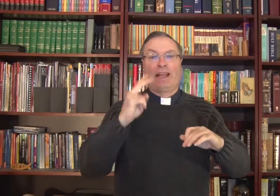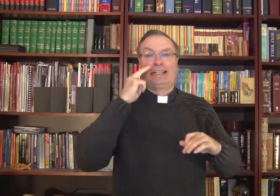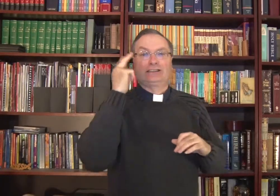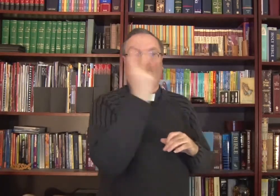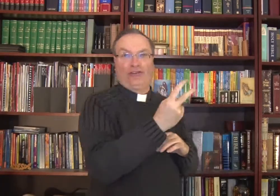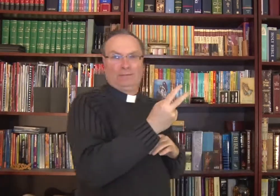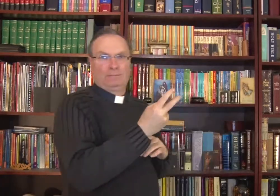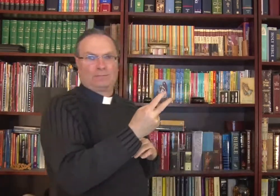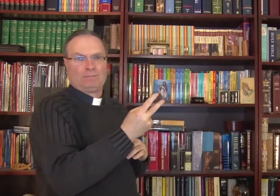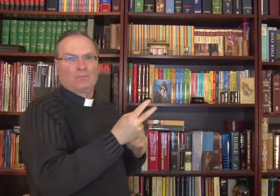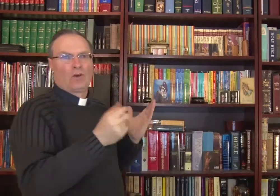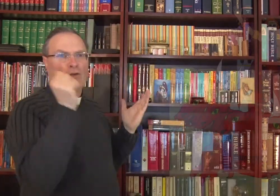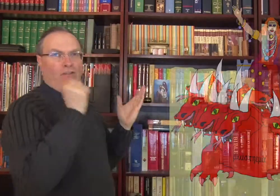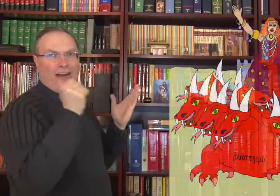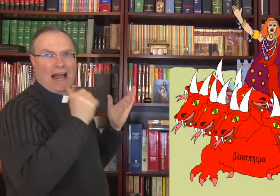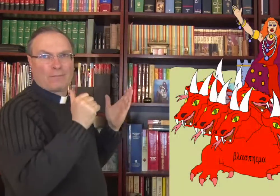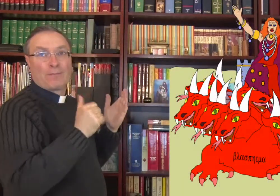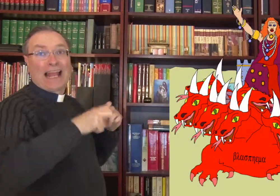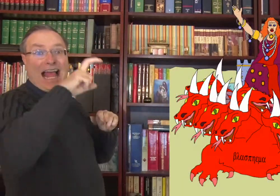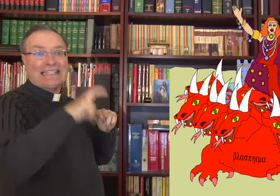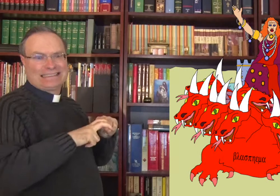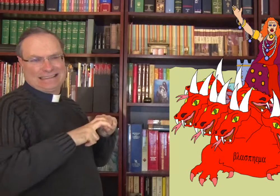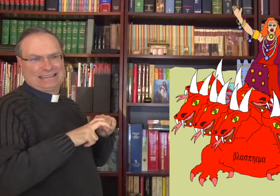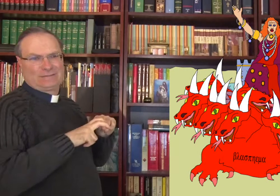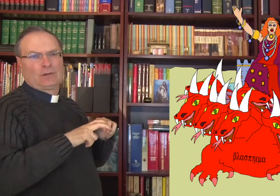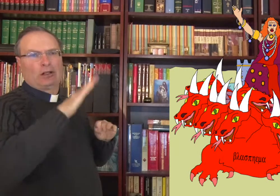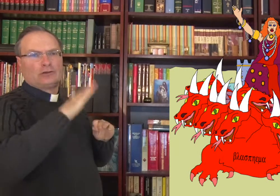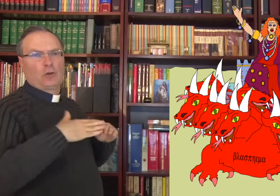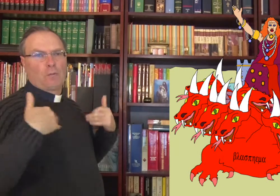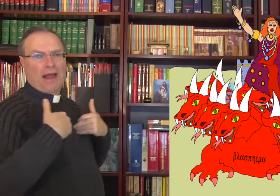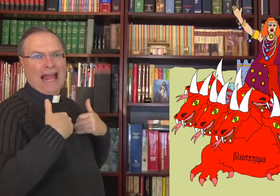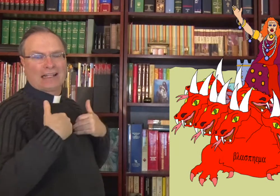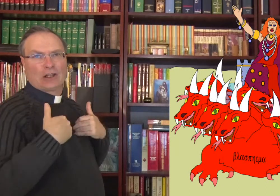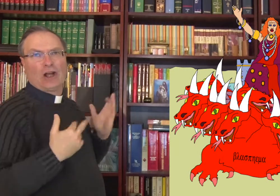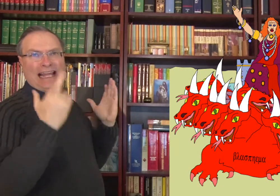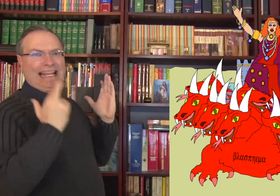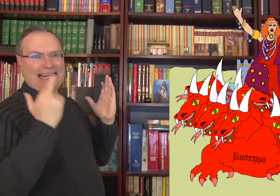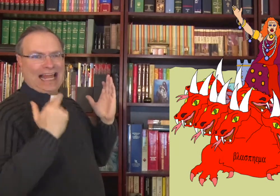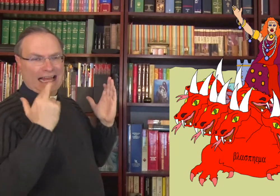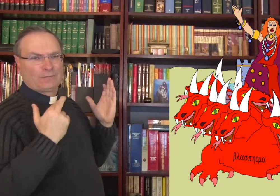et je vis une femme assise sur une bête écarlate,